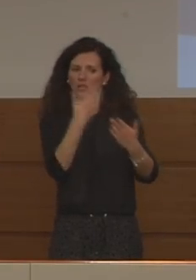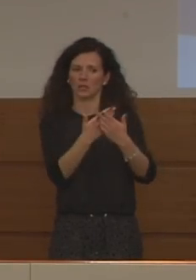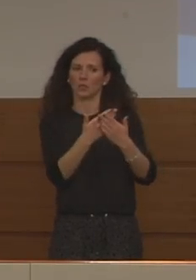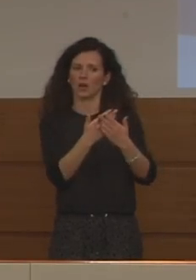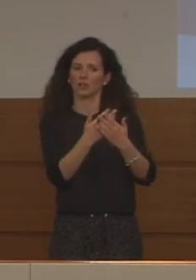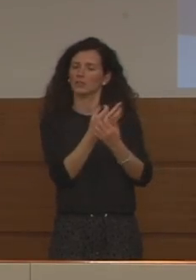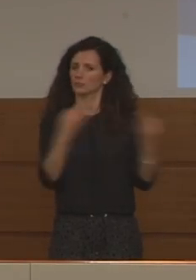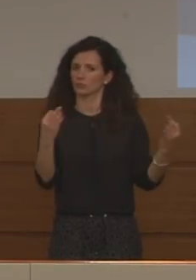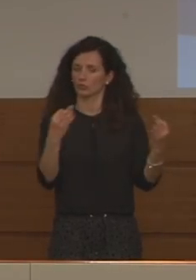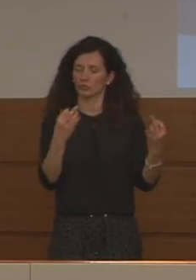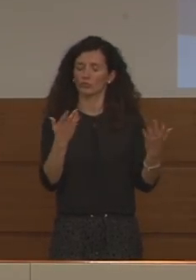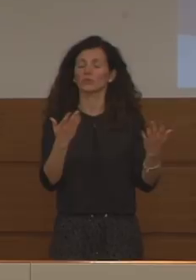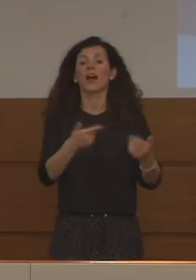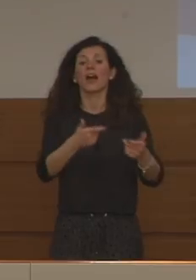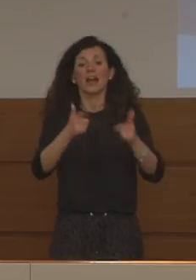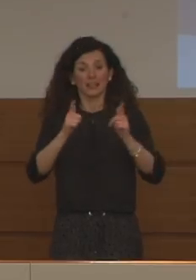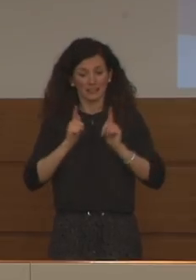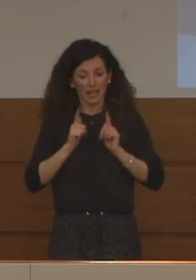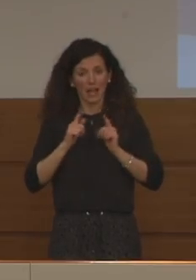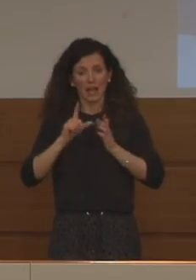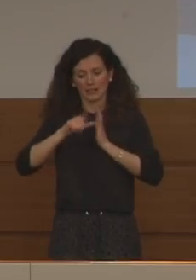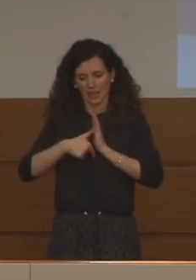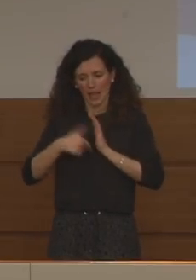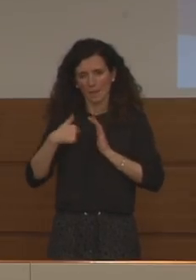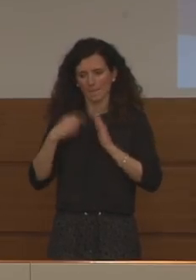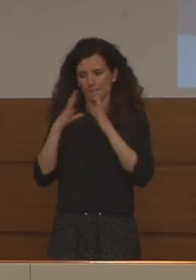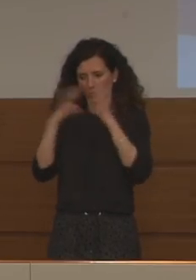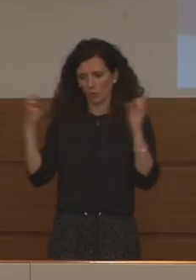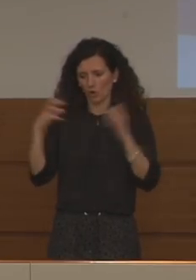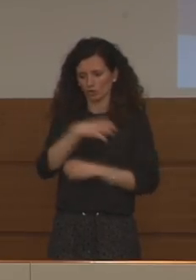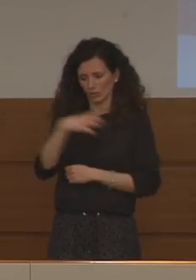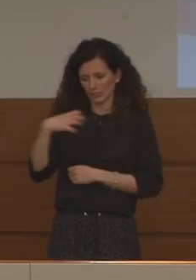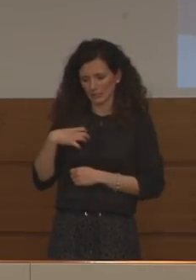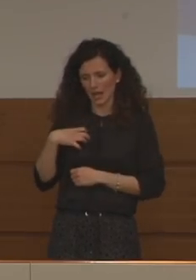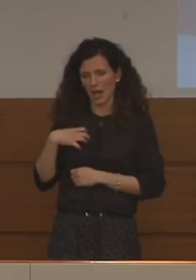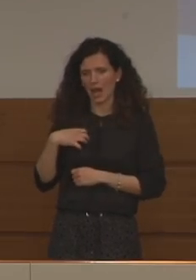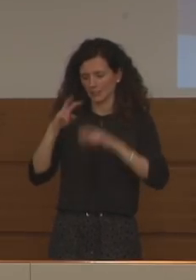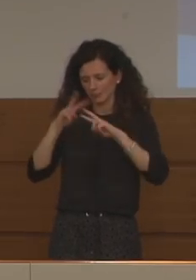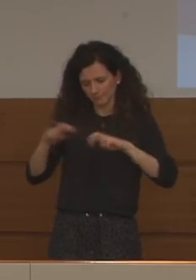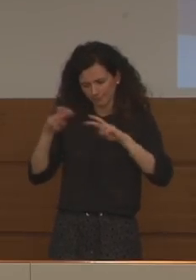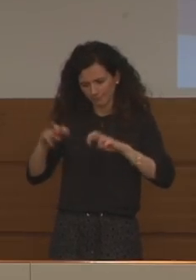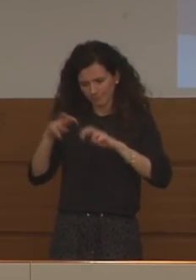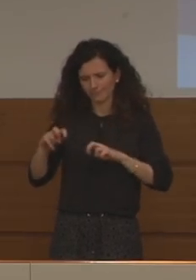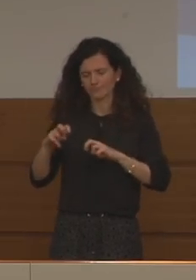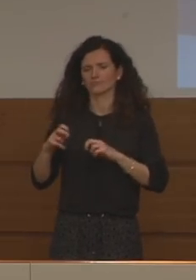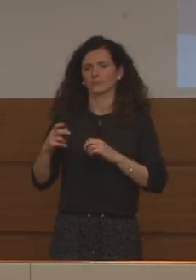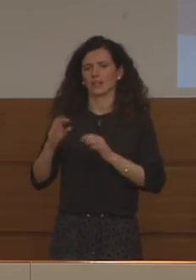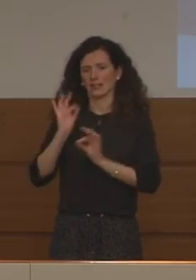ricerca, ai nostri scienziati, alla nostra industria di mettere a punto terapie,